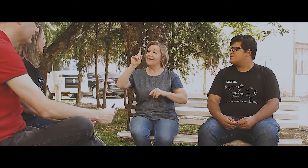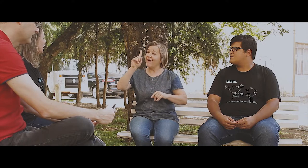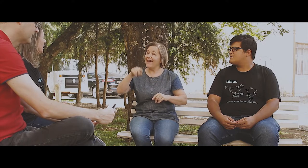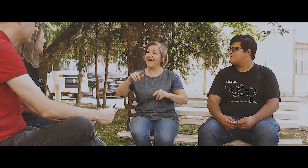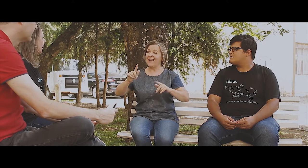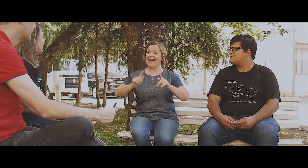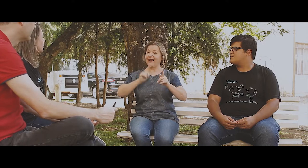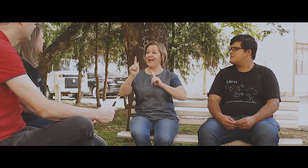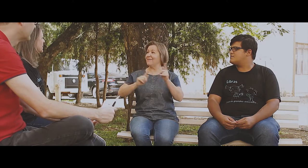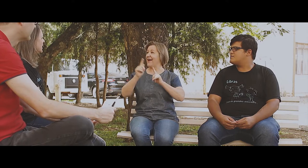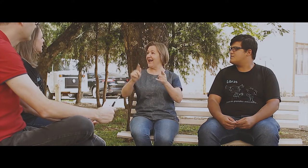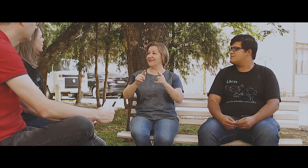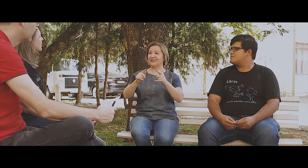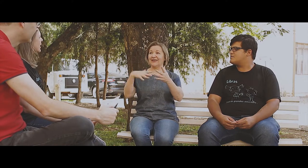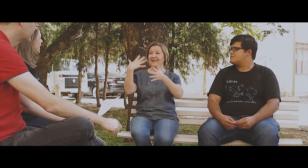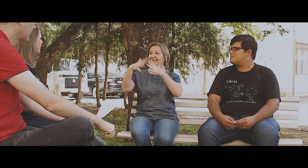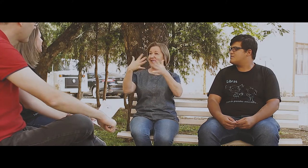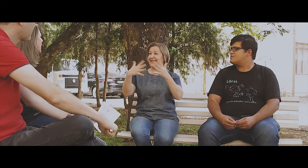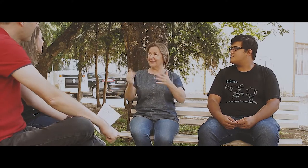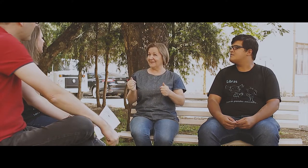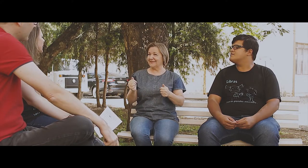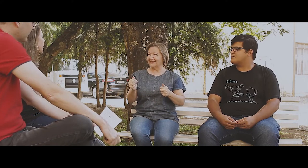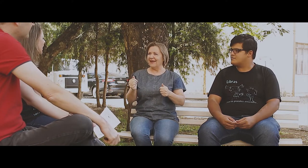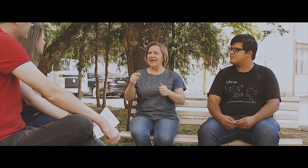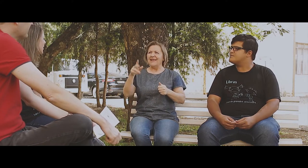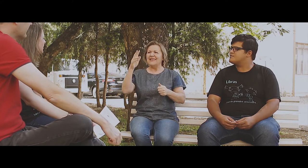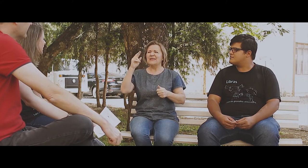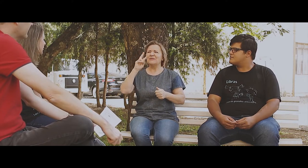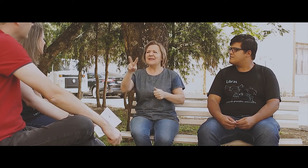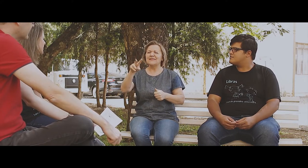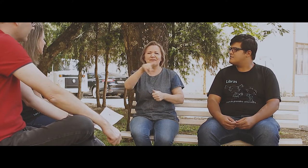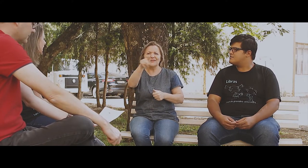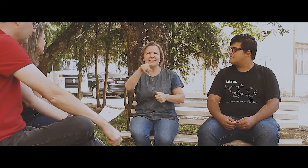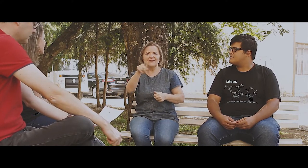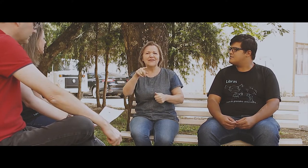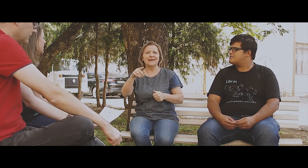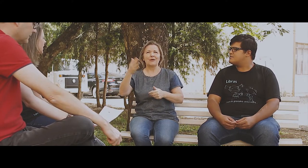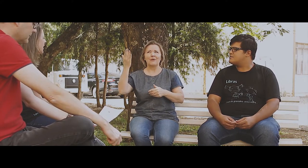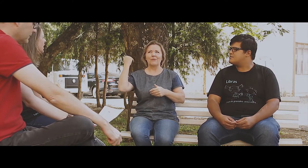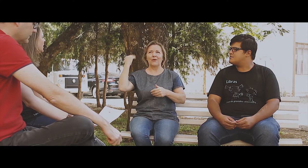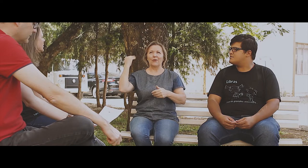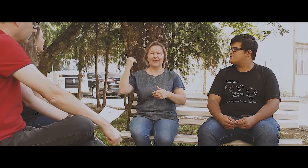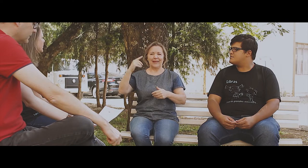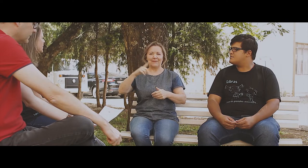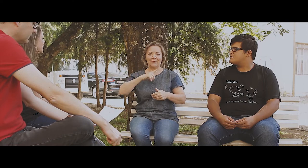A expressão faz parte da gramática da Língua de Sinais, né? Não sei se vocês